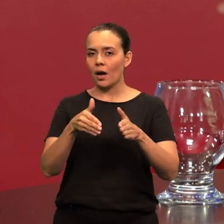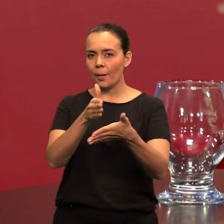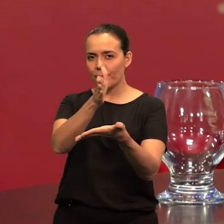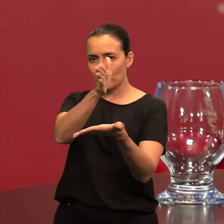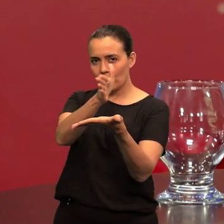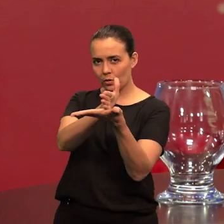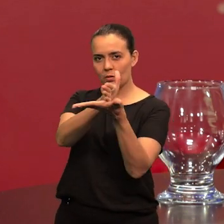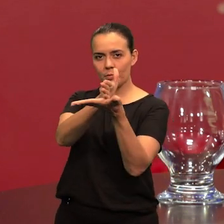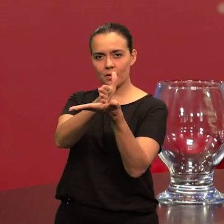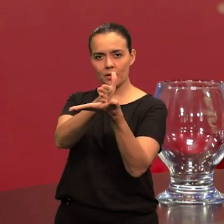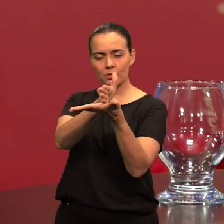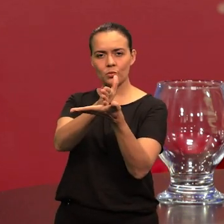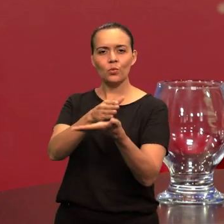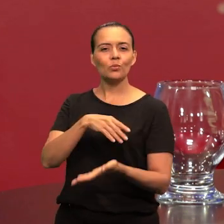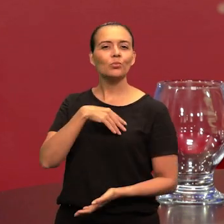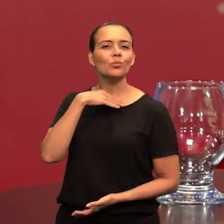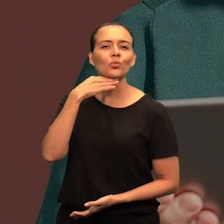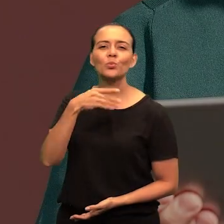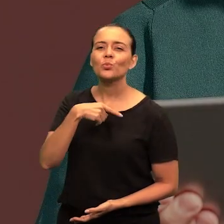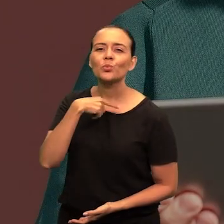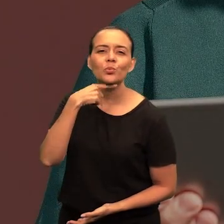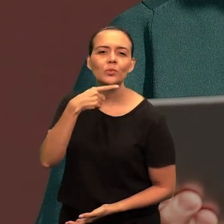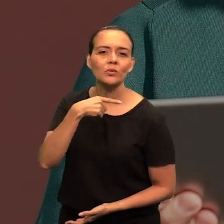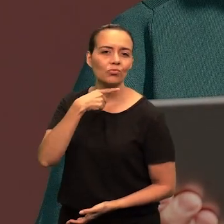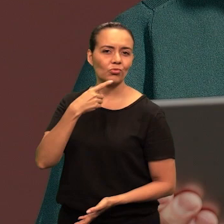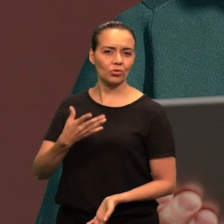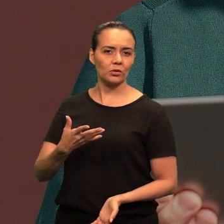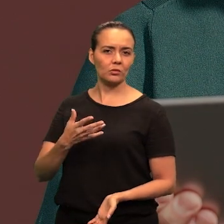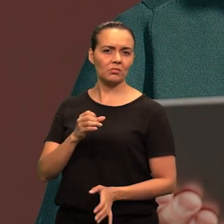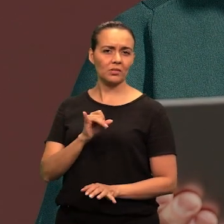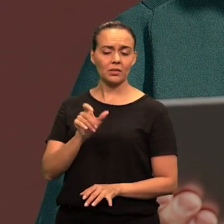Não adianta, por mais horrorenda